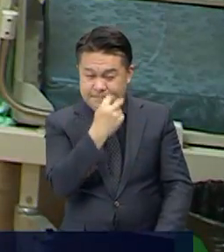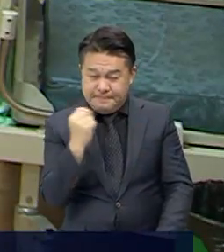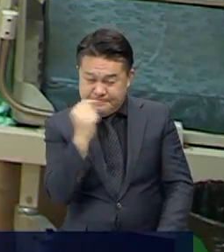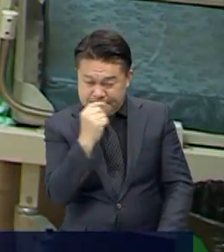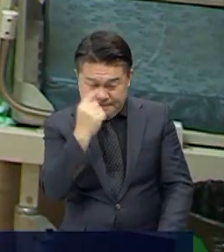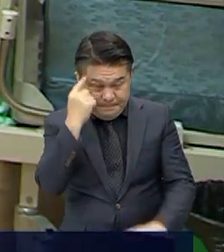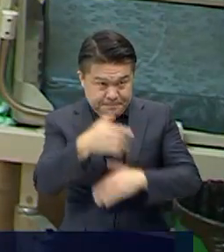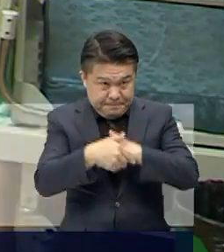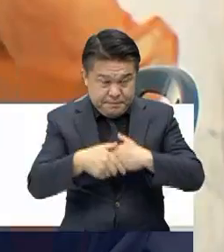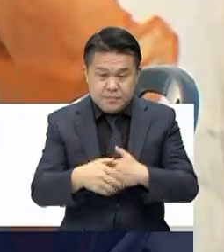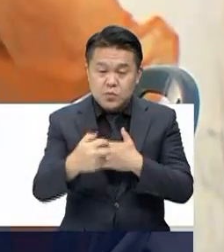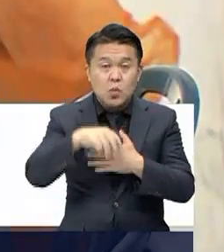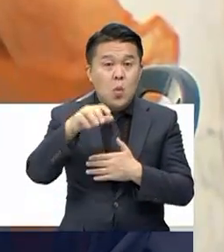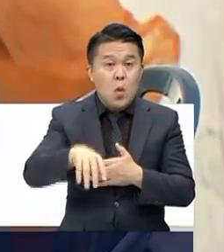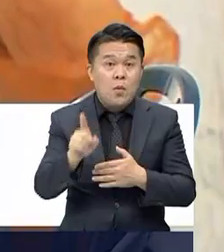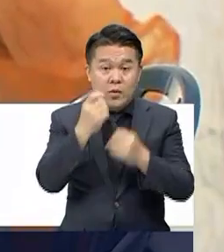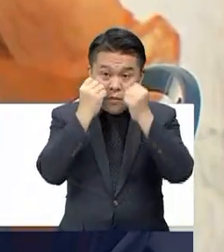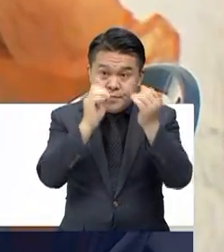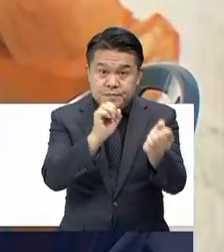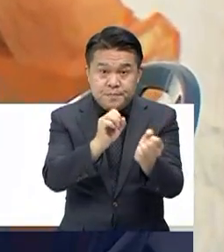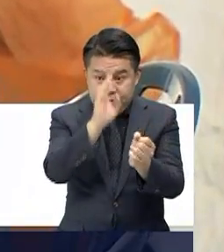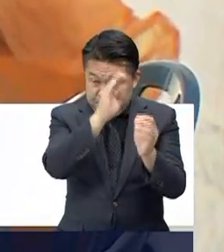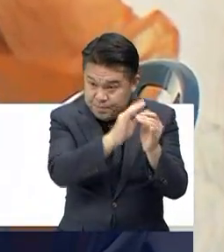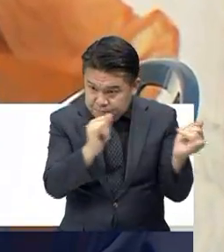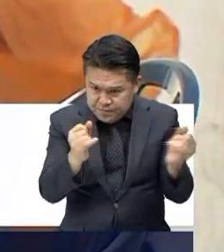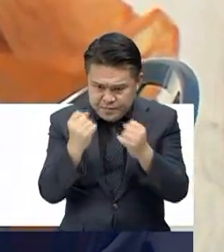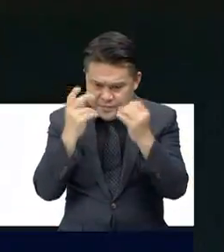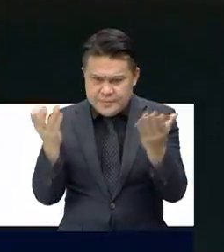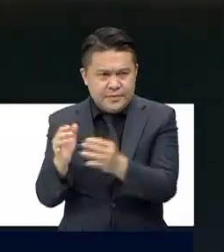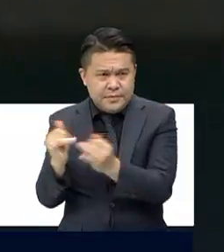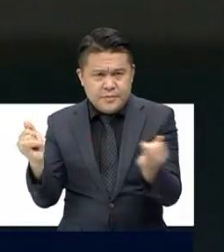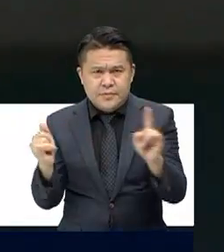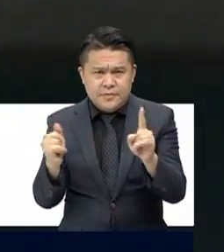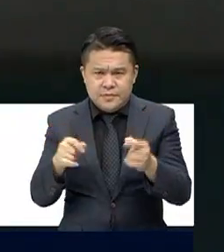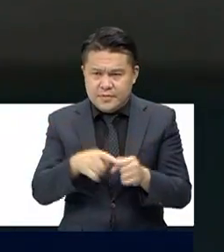의료기관에서는 신규 환자와 신규 종사자는 PCR검사를 거쳐 입원과 채용을